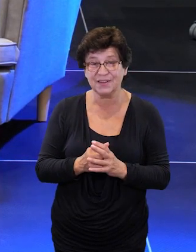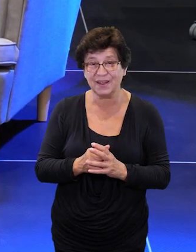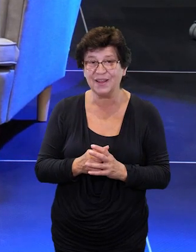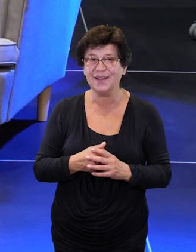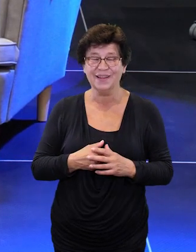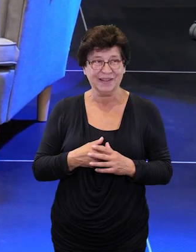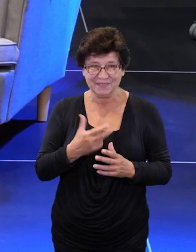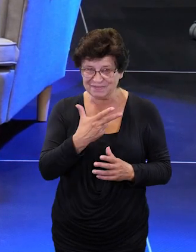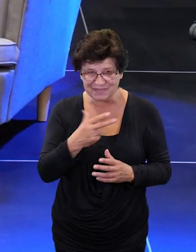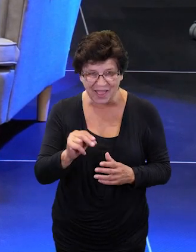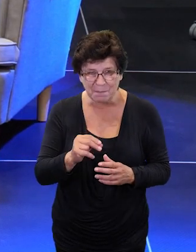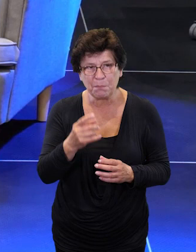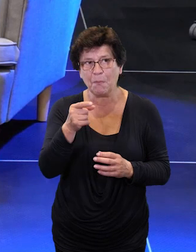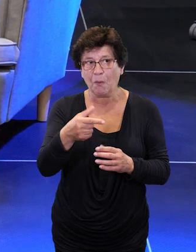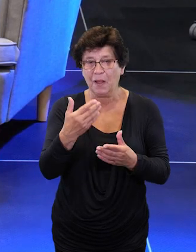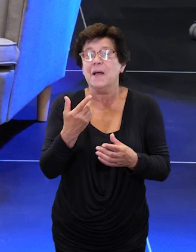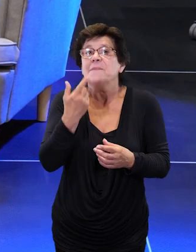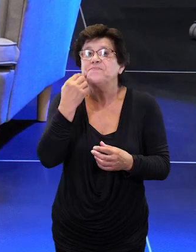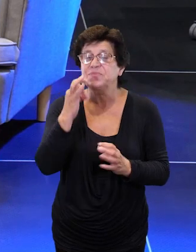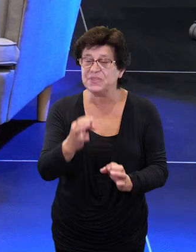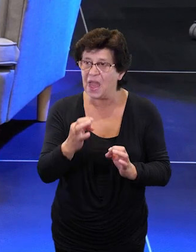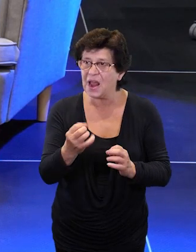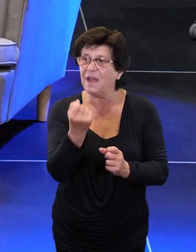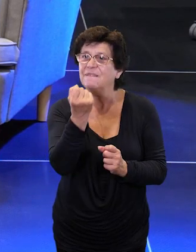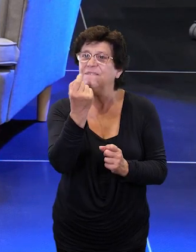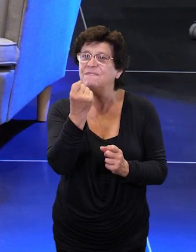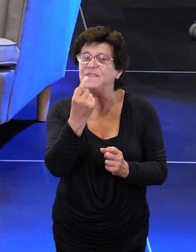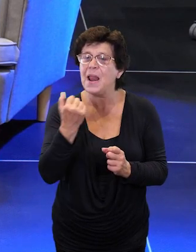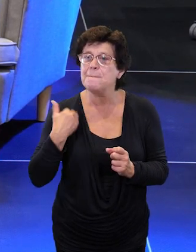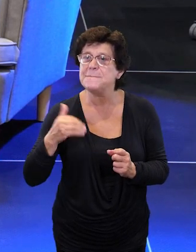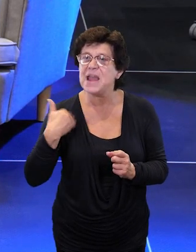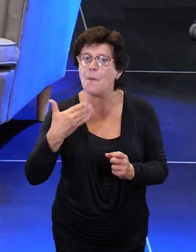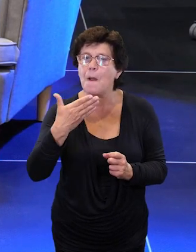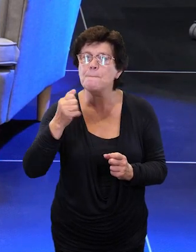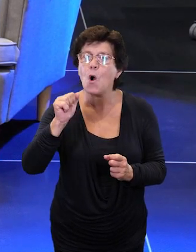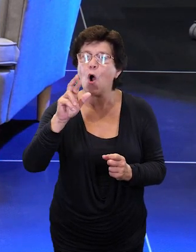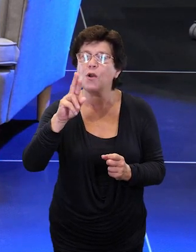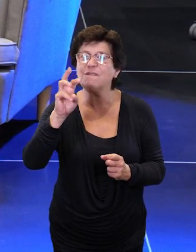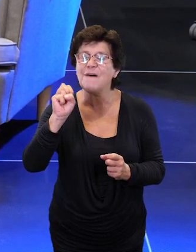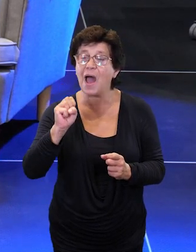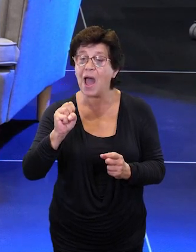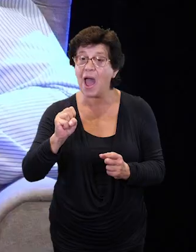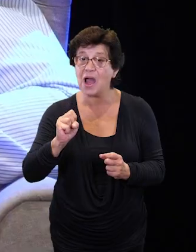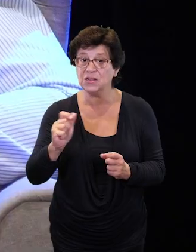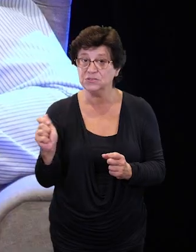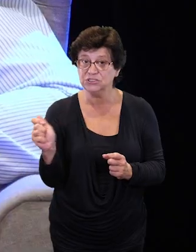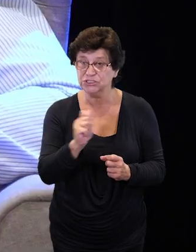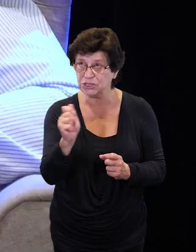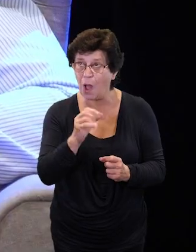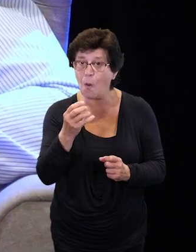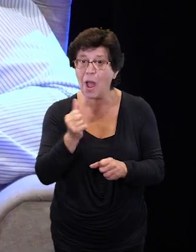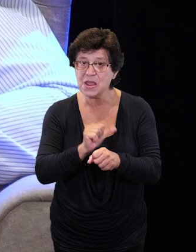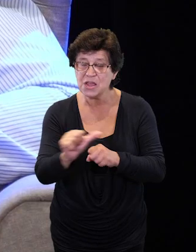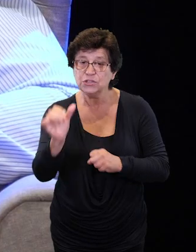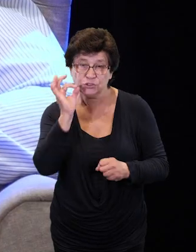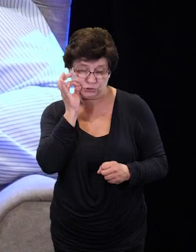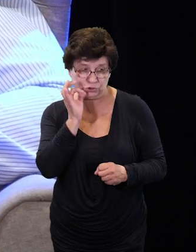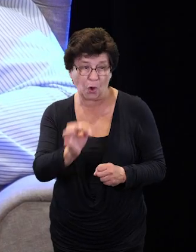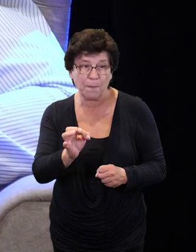Nie, to, co pan przed chwilą powiedział, że jednak może ta biała morwa działa. Ona działa. I też jest polecana. Też zdarzało mi się czytać takie wypisy,